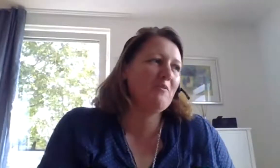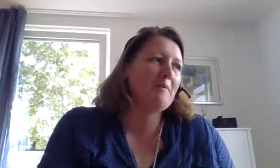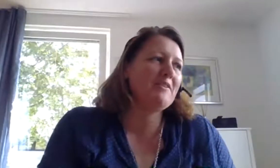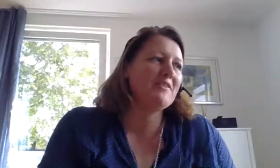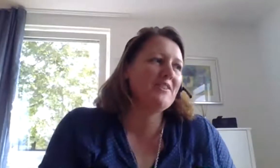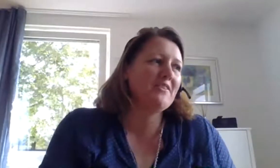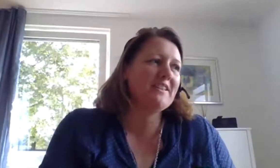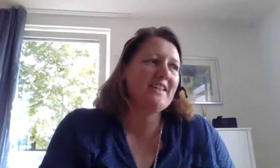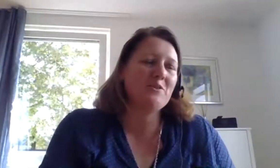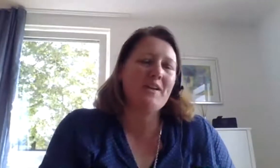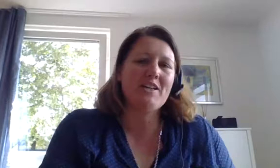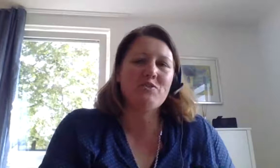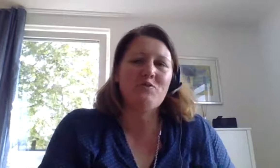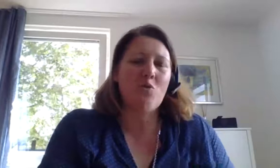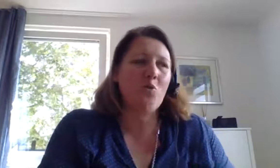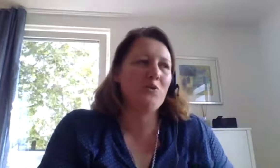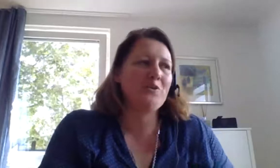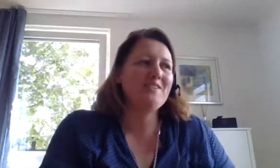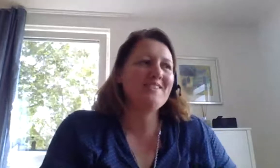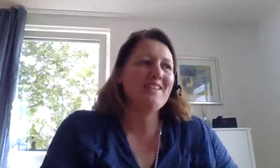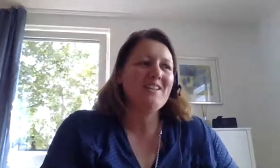من سلسلة المؤتمرات بعنوان: التعليم لكافة المتعلمين